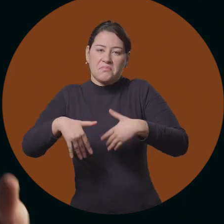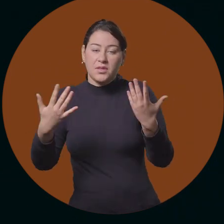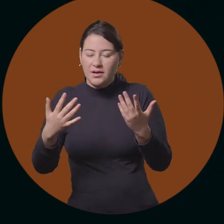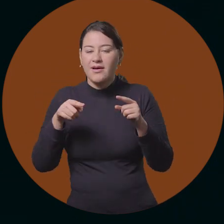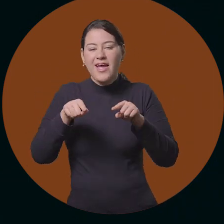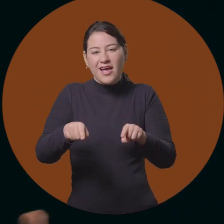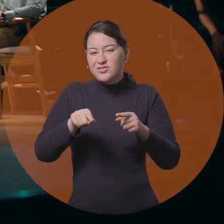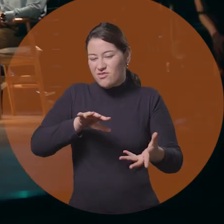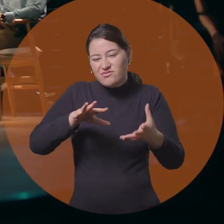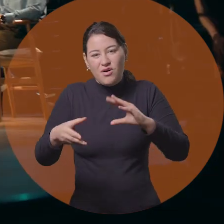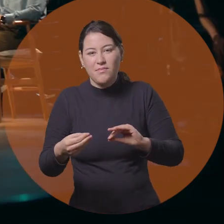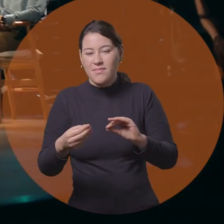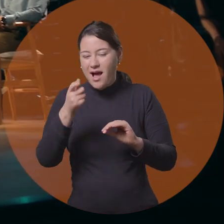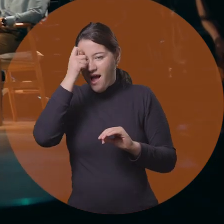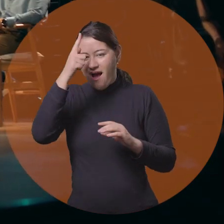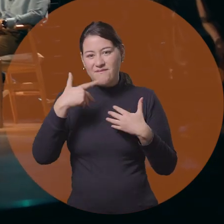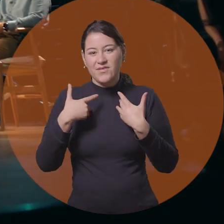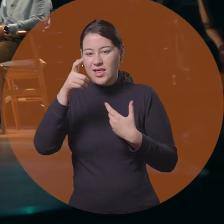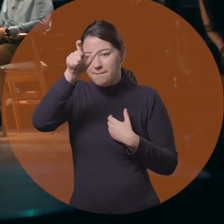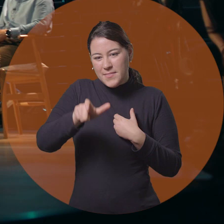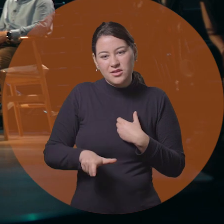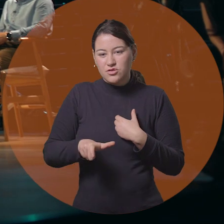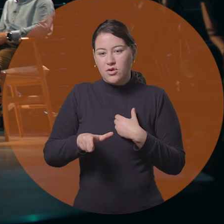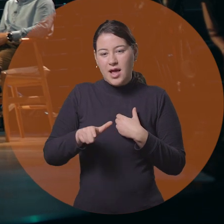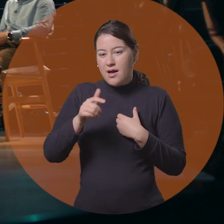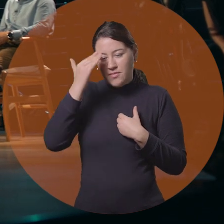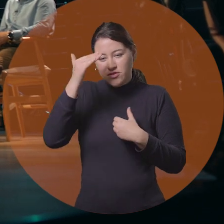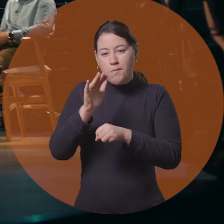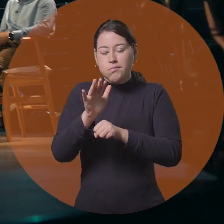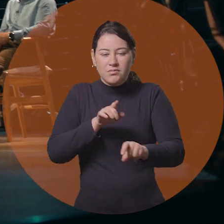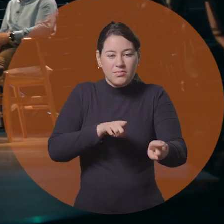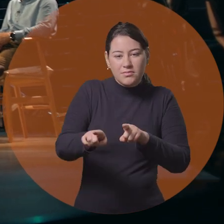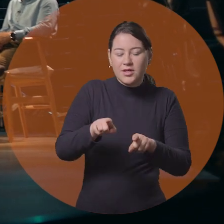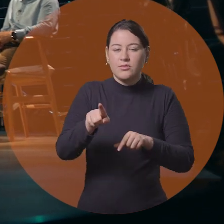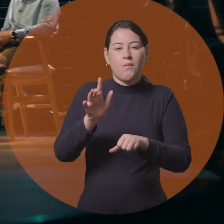Bueno, yo creo que... Esa habilidad de un docente sería el non plus ultra,